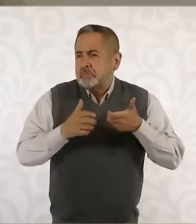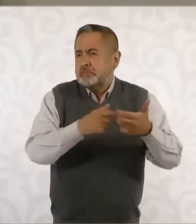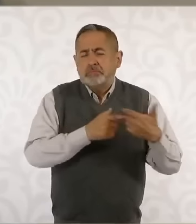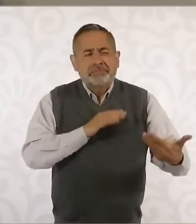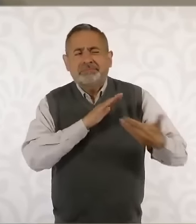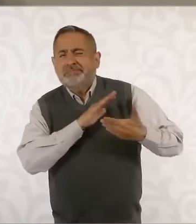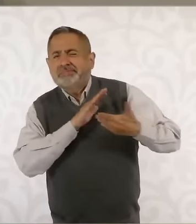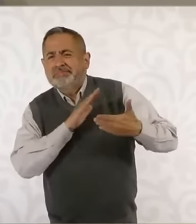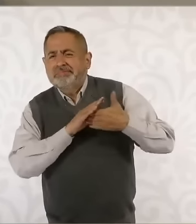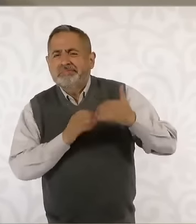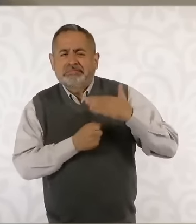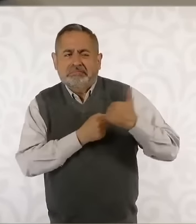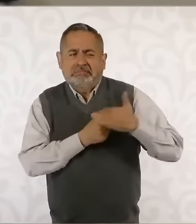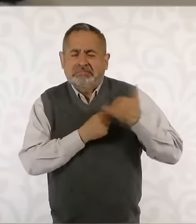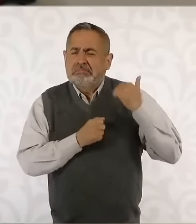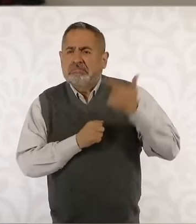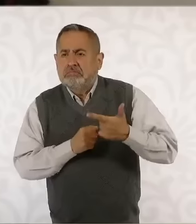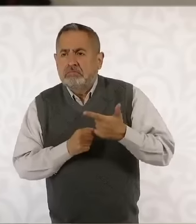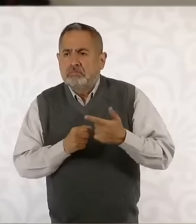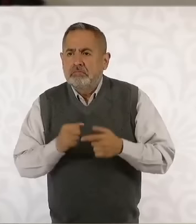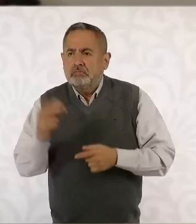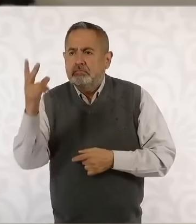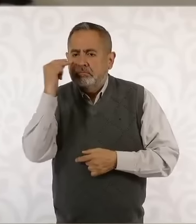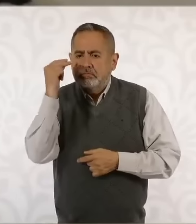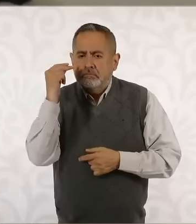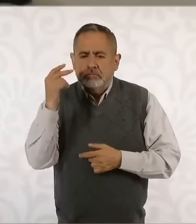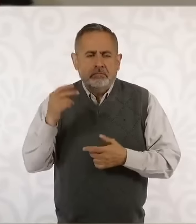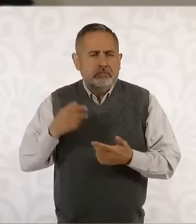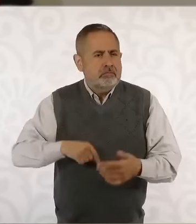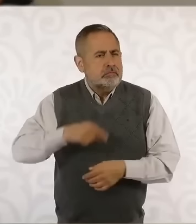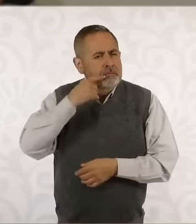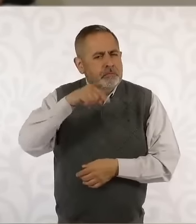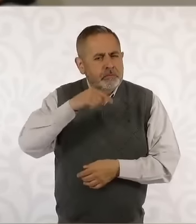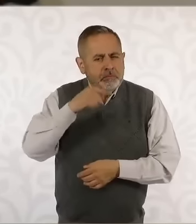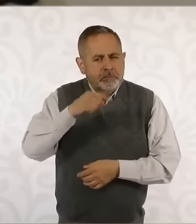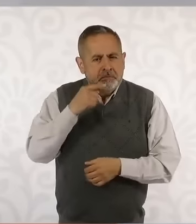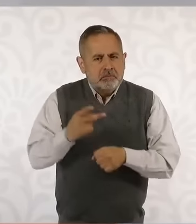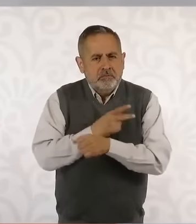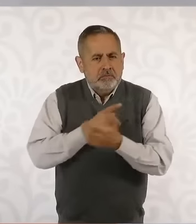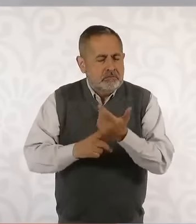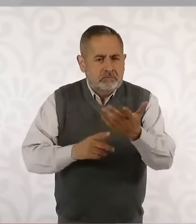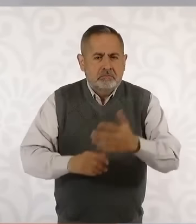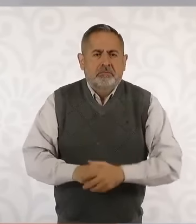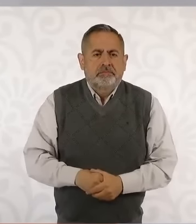llegan al Ministerio Público y no proceden esas esas denuncias? Presidente, tienes razón. Por